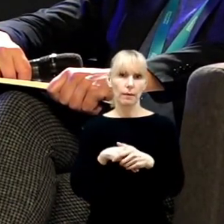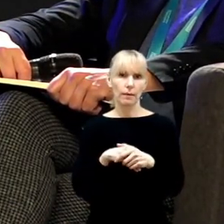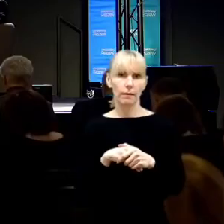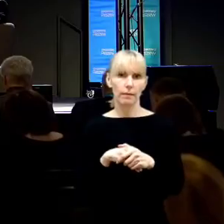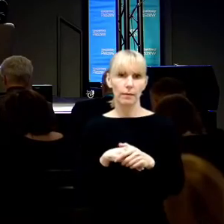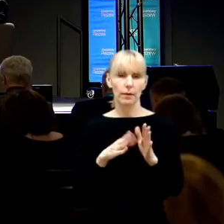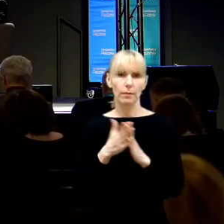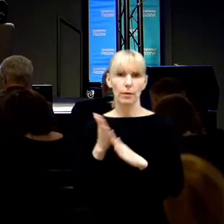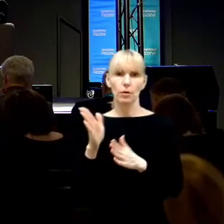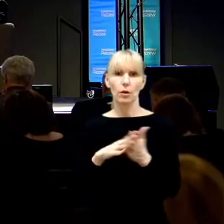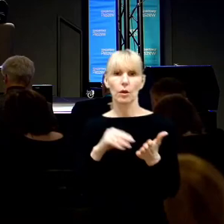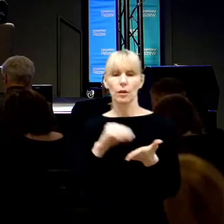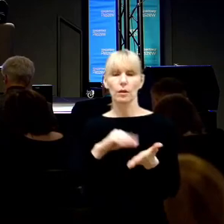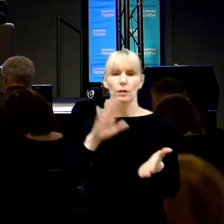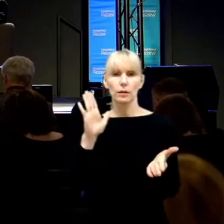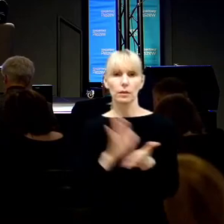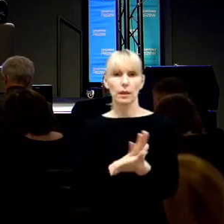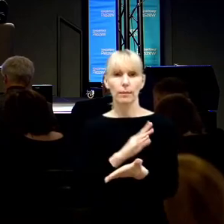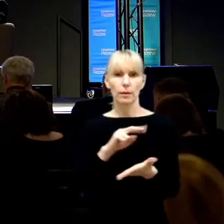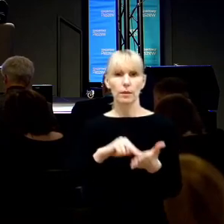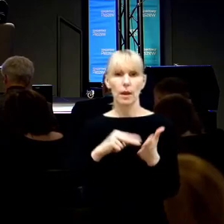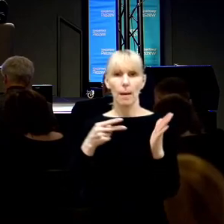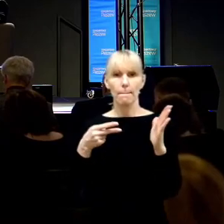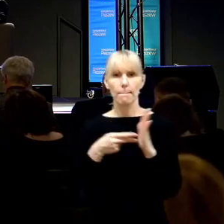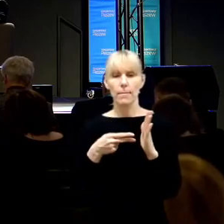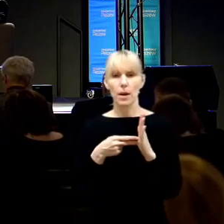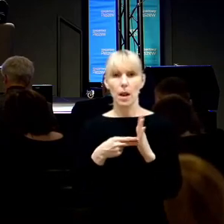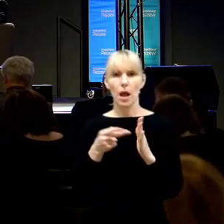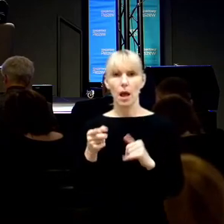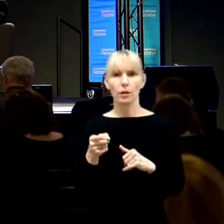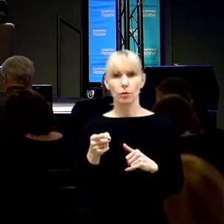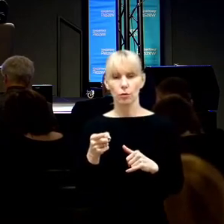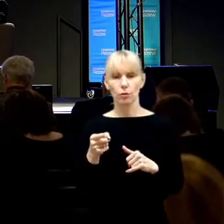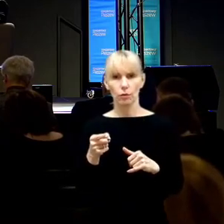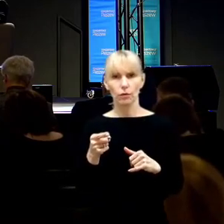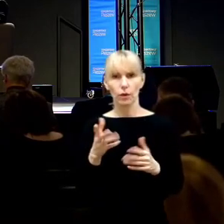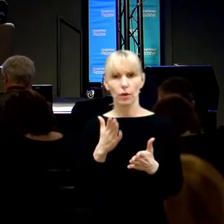My całyczas trochę żyjemy w tym starym paradygmacie, że co najmniej jeden, a najlepiej dwa,